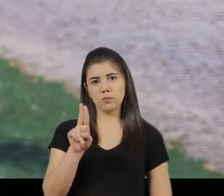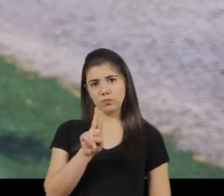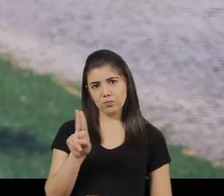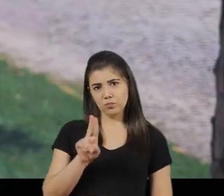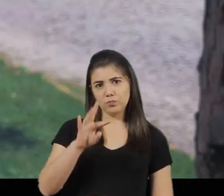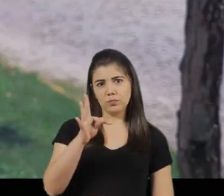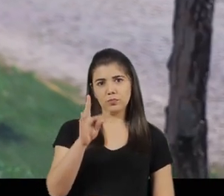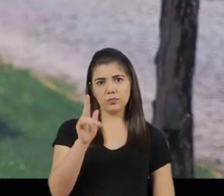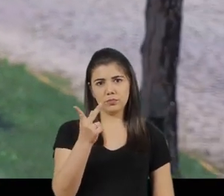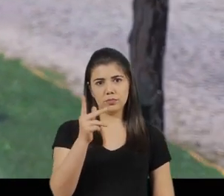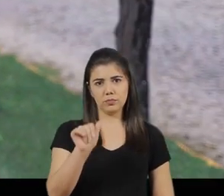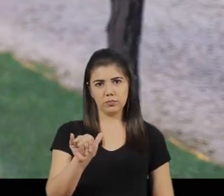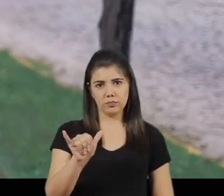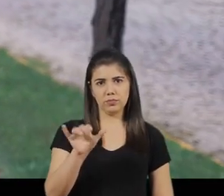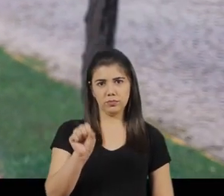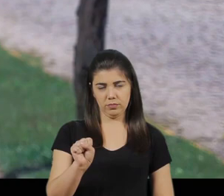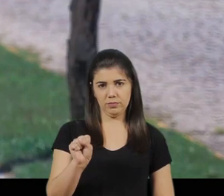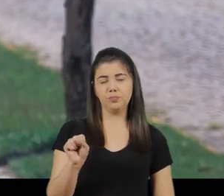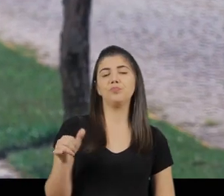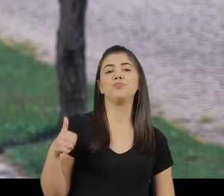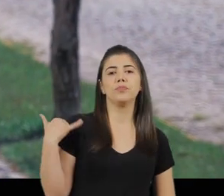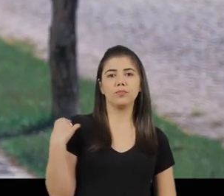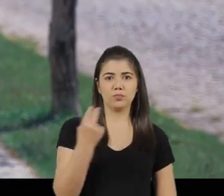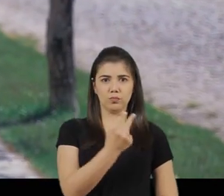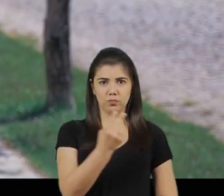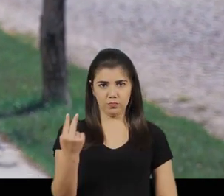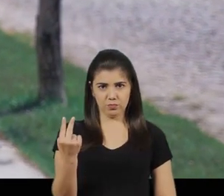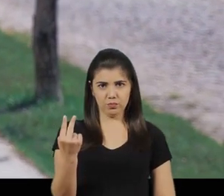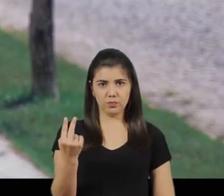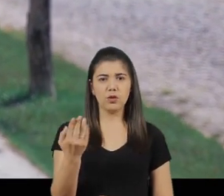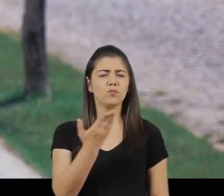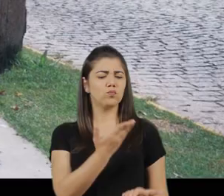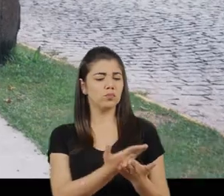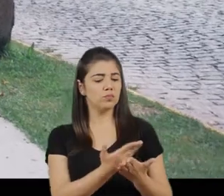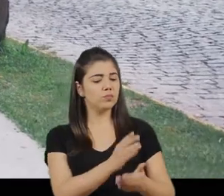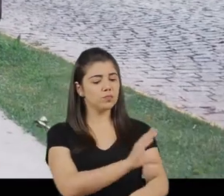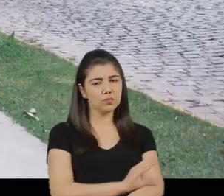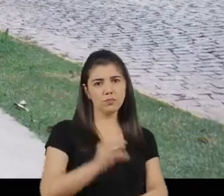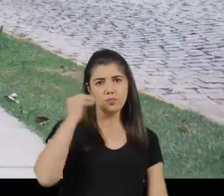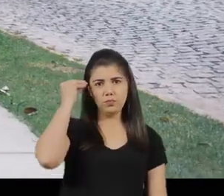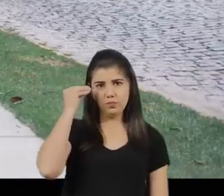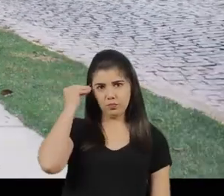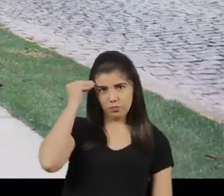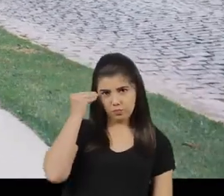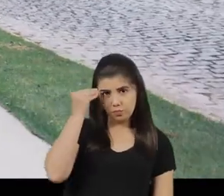Meu nome é Thays, eu tenho 22 anos, faço Psicologia e sou formanda, vou me formar esse ano.